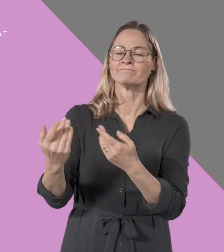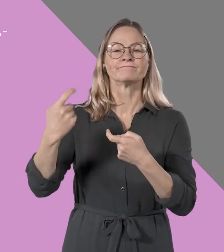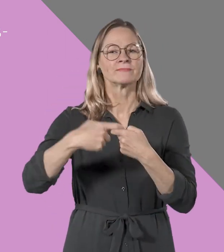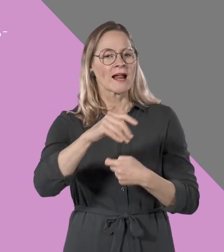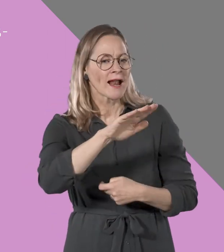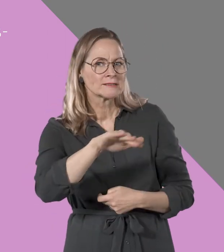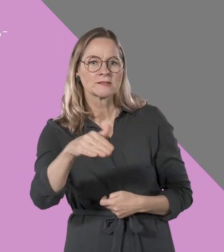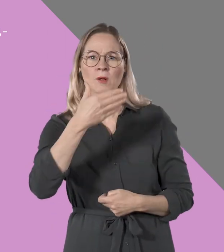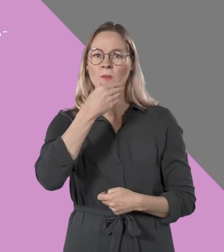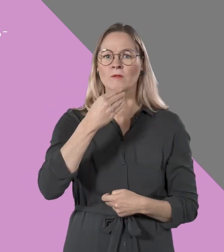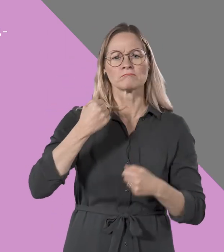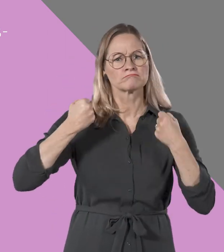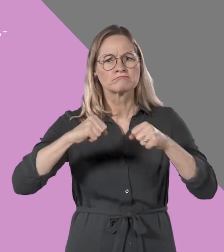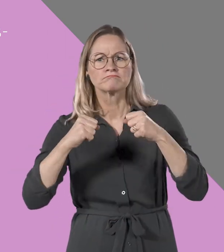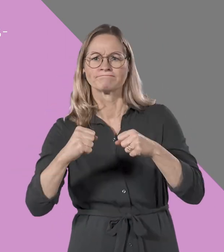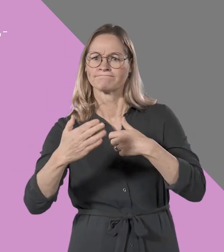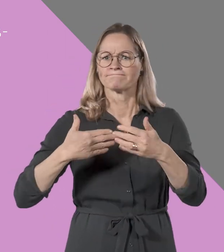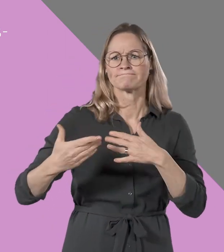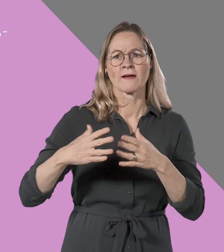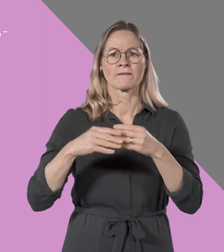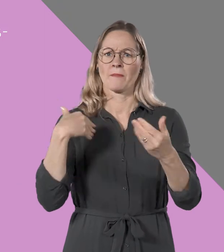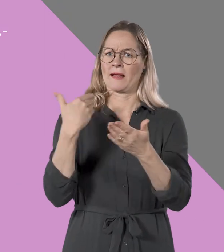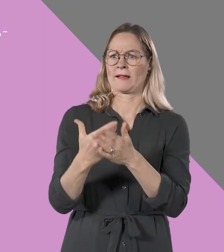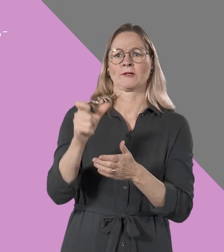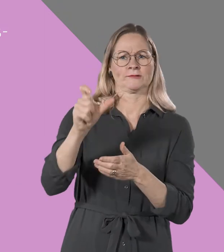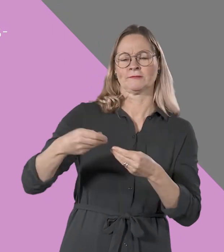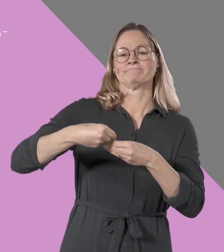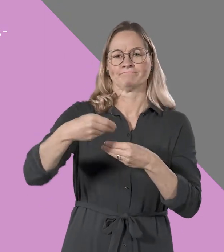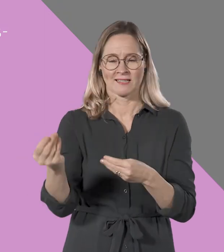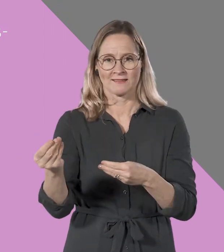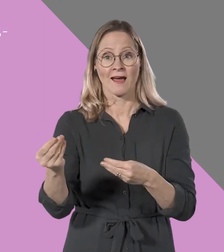lasten ja nuorten toiminnassa ansioituneelle vapaaehtoiselle.